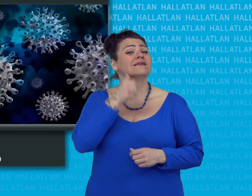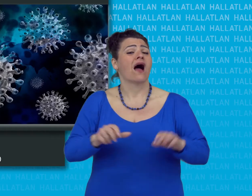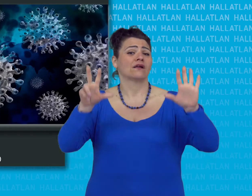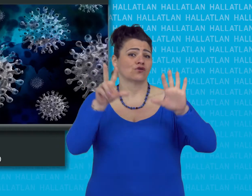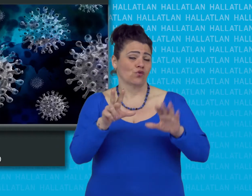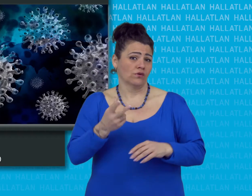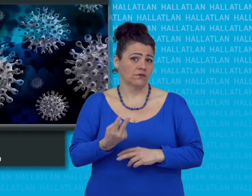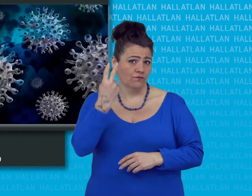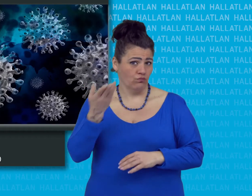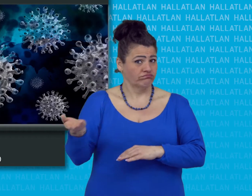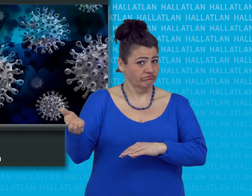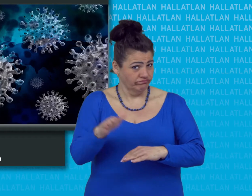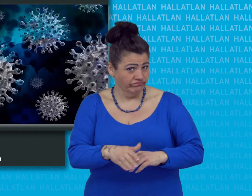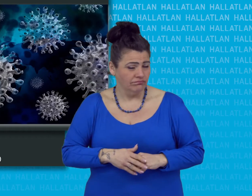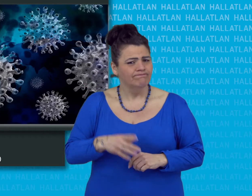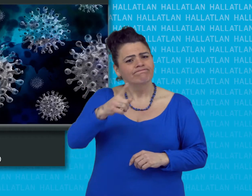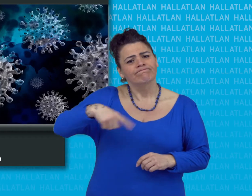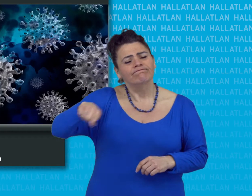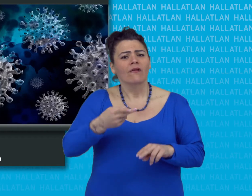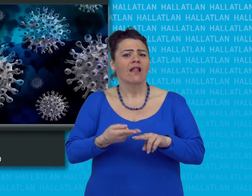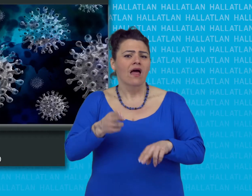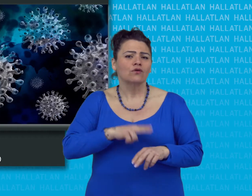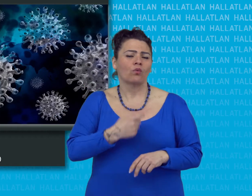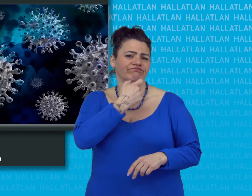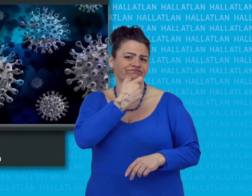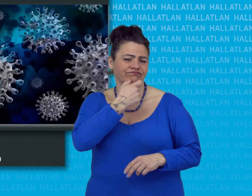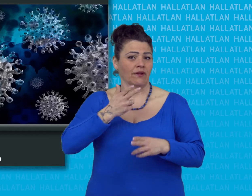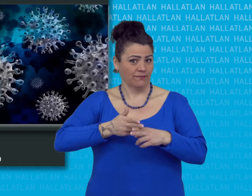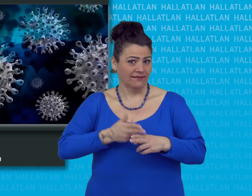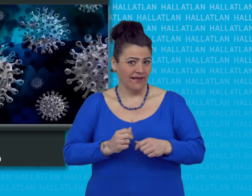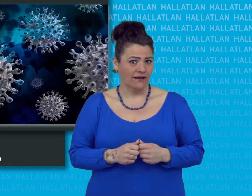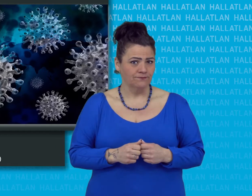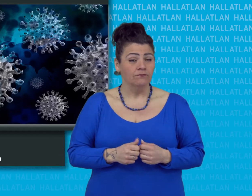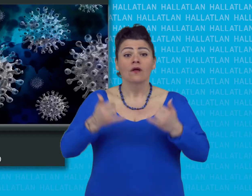Elhunyt 108 többségében idős, krónikus beteg.